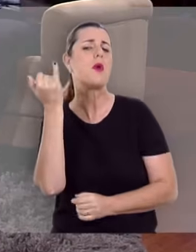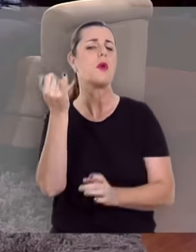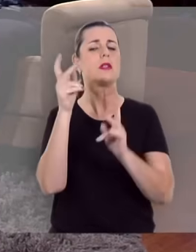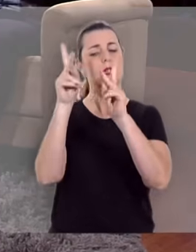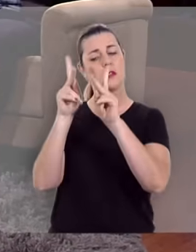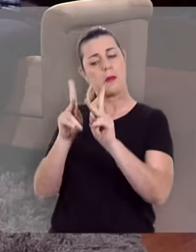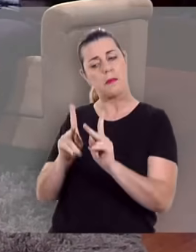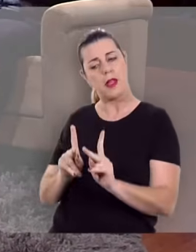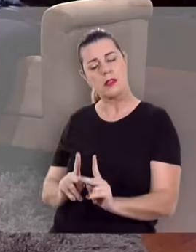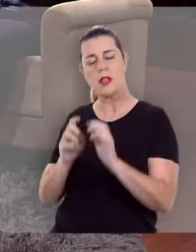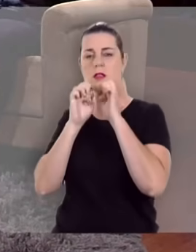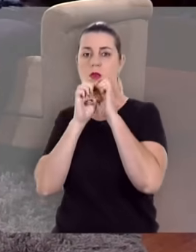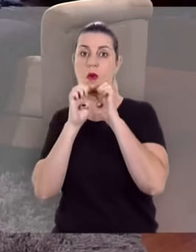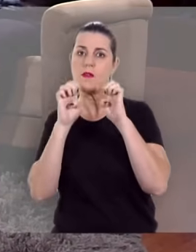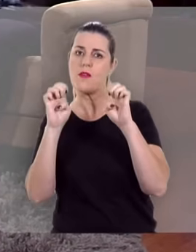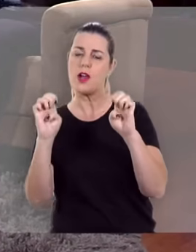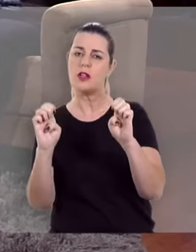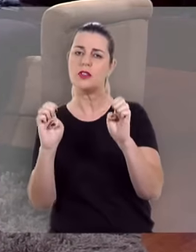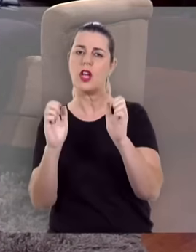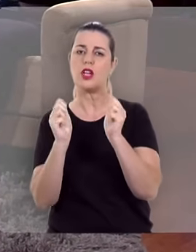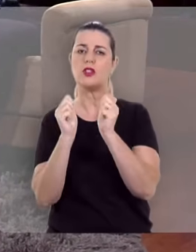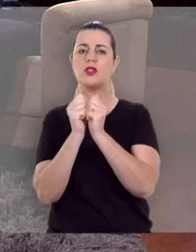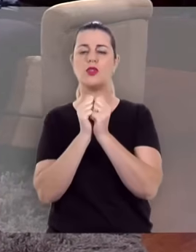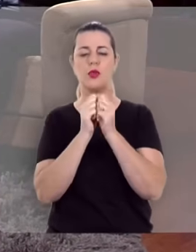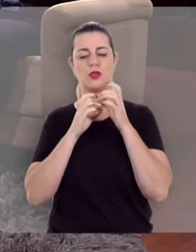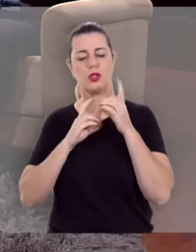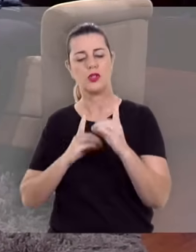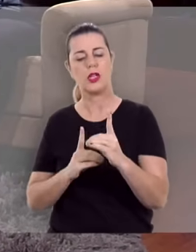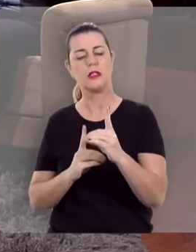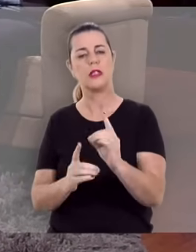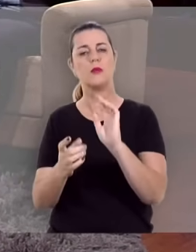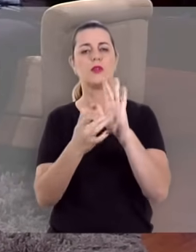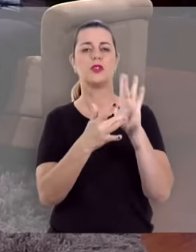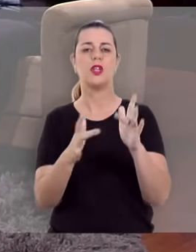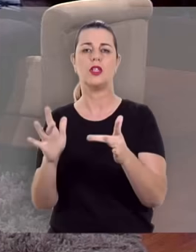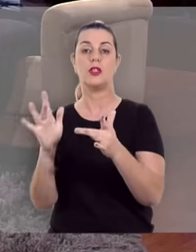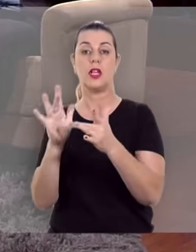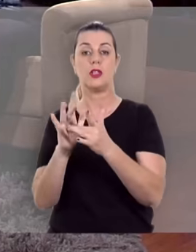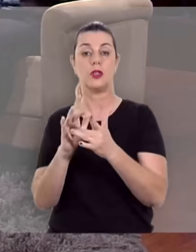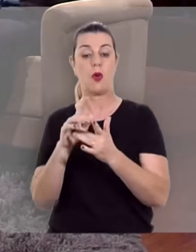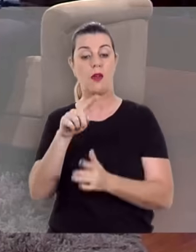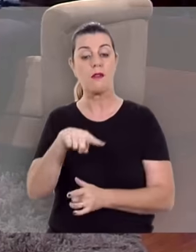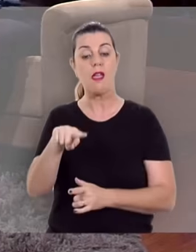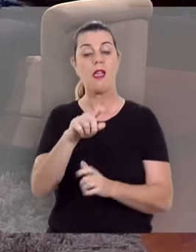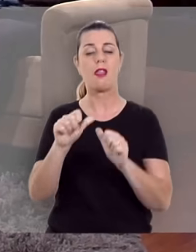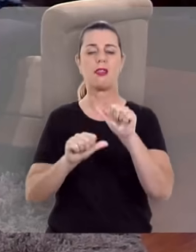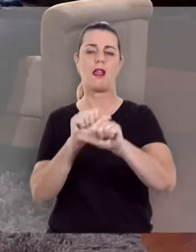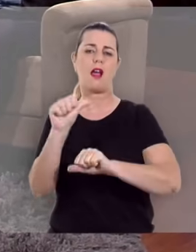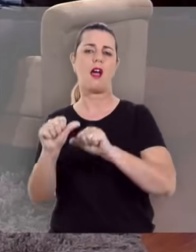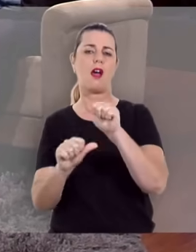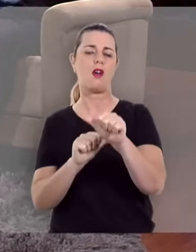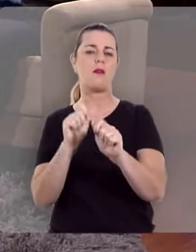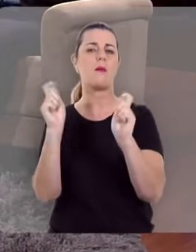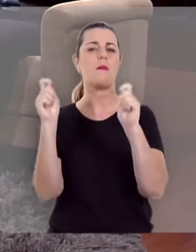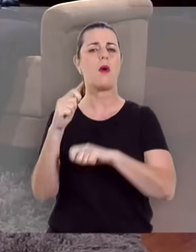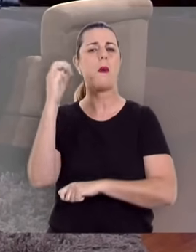presença do e do discípulo discípula de Jesus para que essa transformação que o leva a maturidade